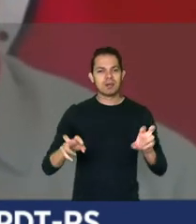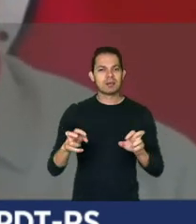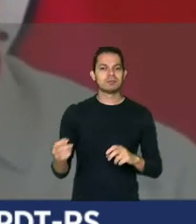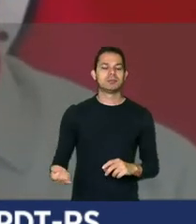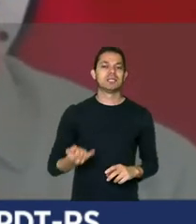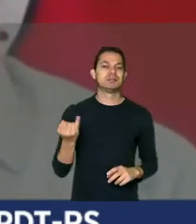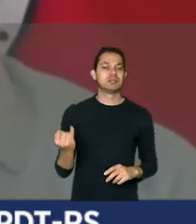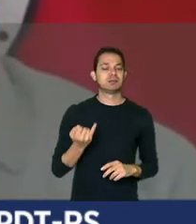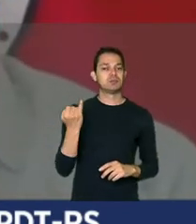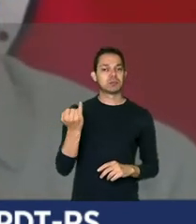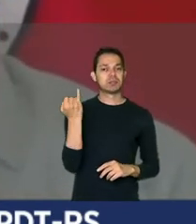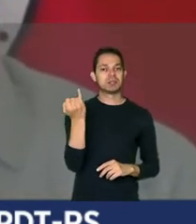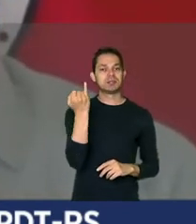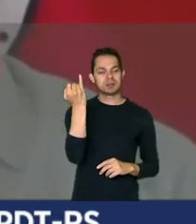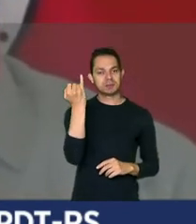É MUITO SENSÍVEL E MUITO RELEVANTE, POIS ELE É